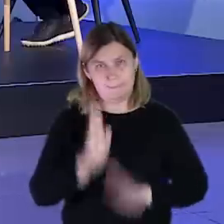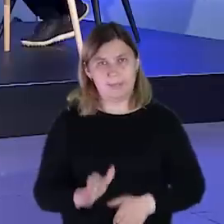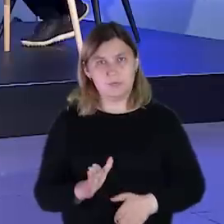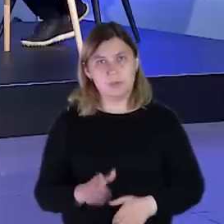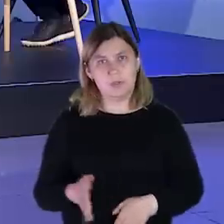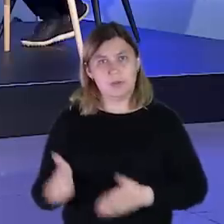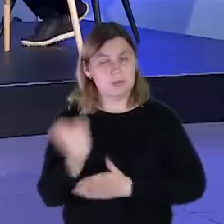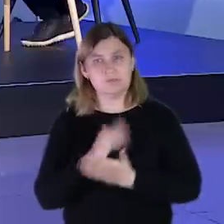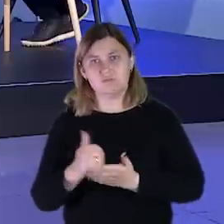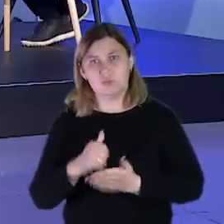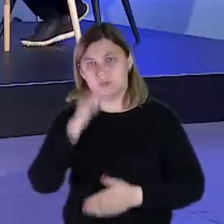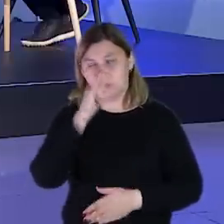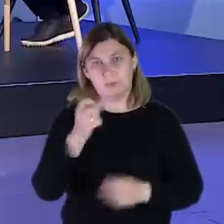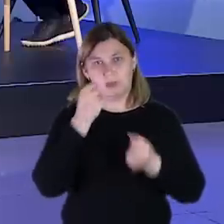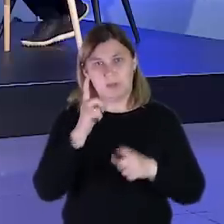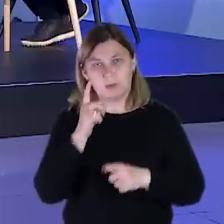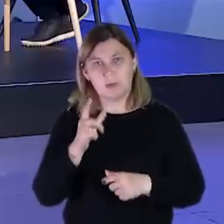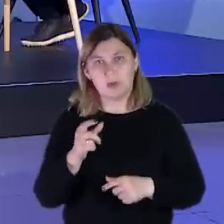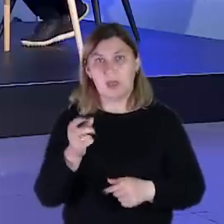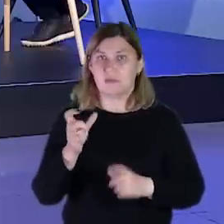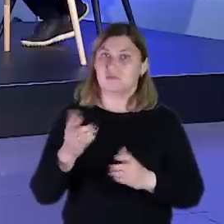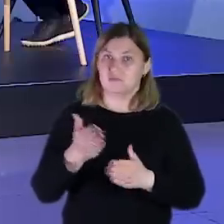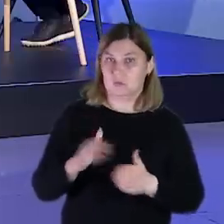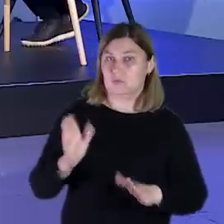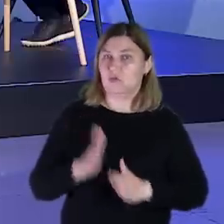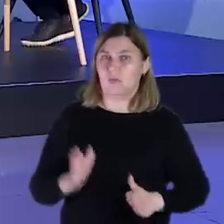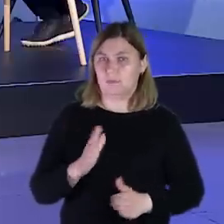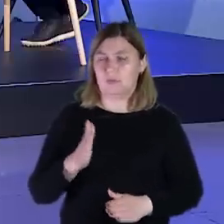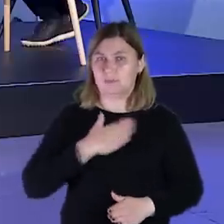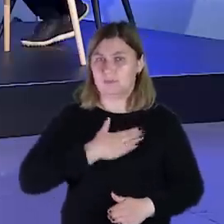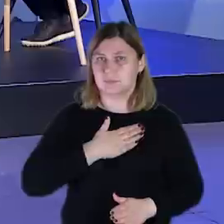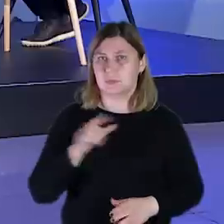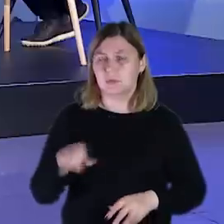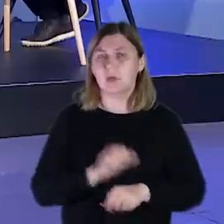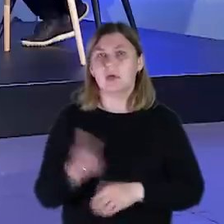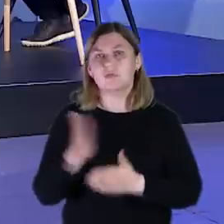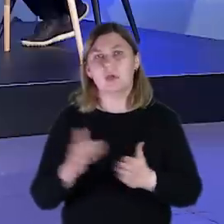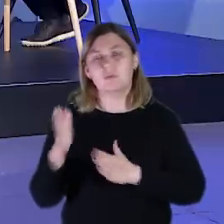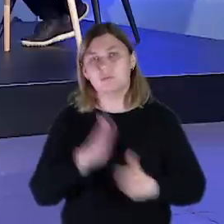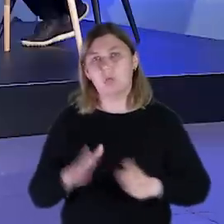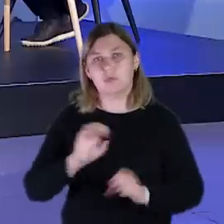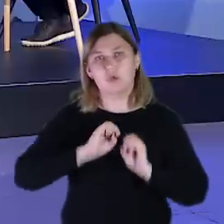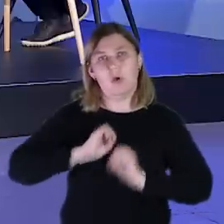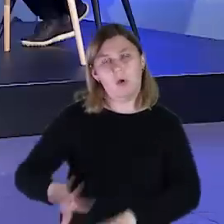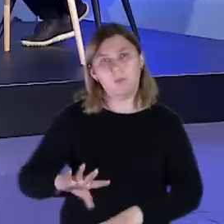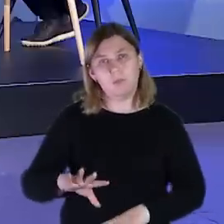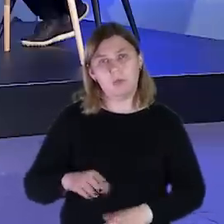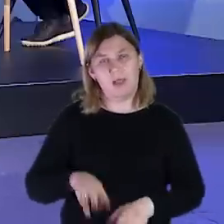Część strażnic nie dała się zaskoczyć, część była na to przygotowana. Część przygotowywała się do opuszczenia strażnicy i wycofania się,